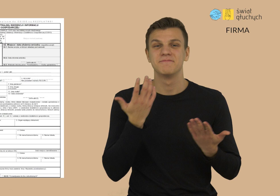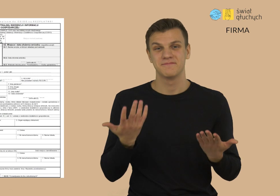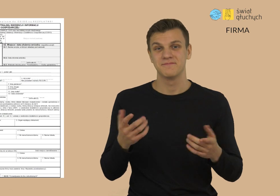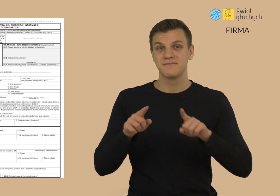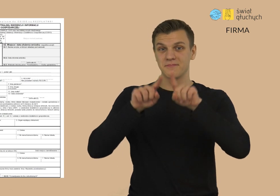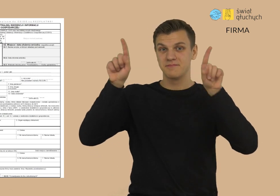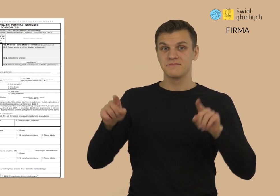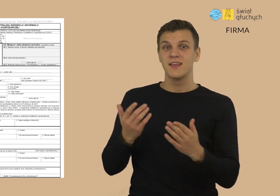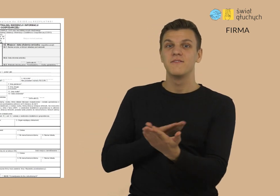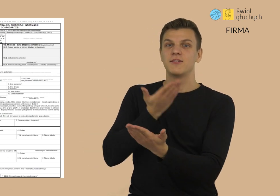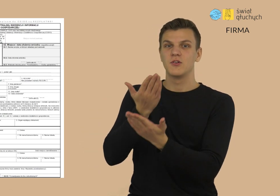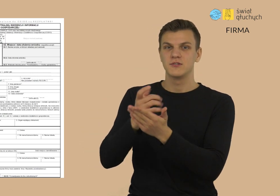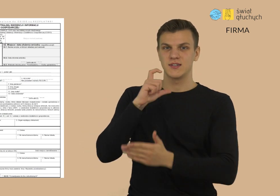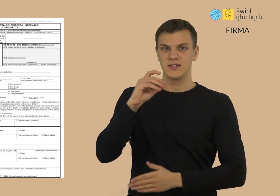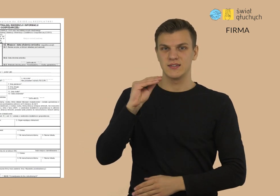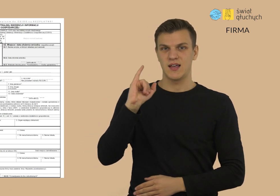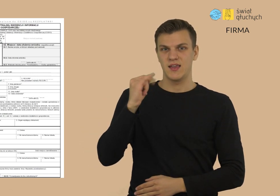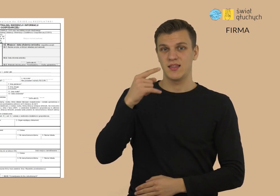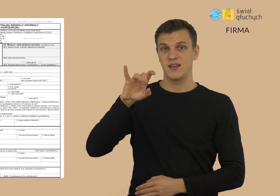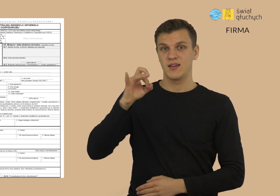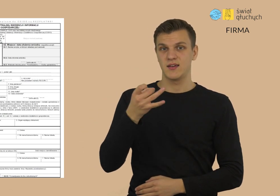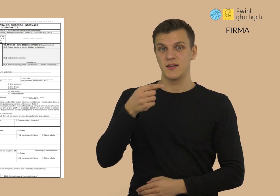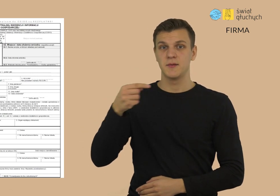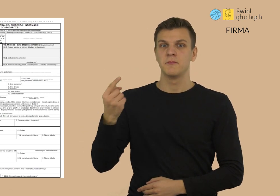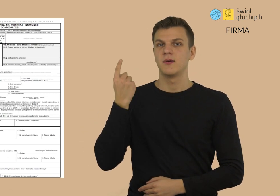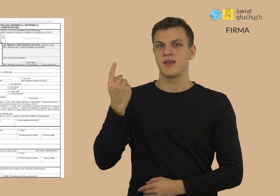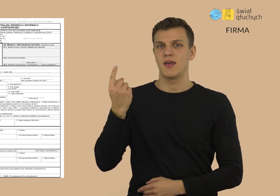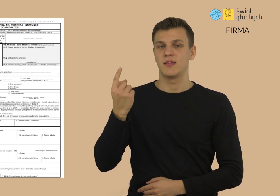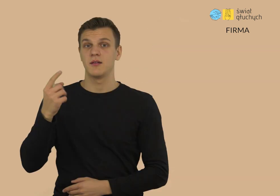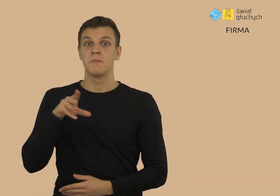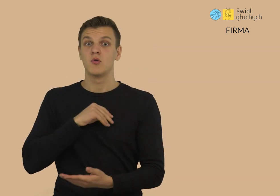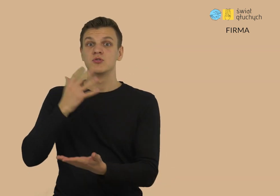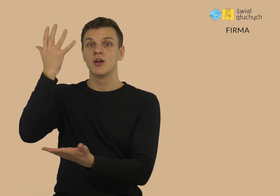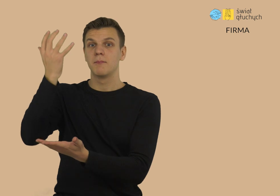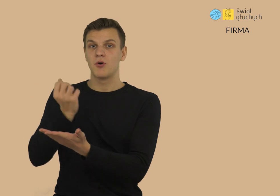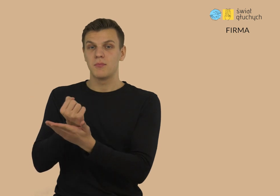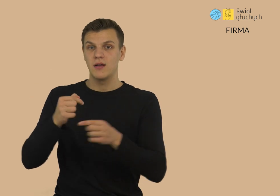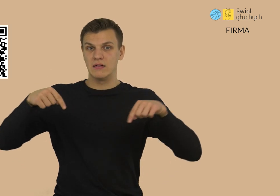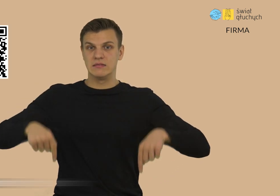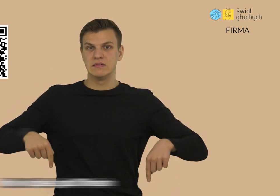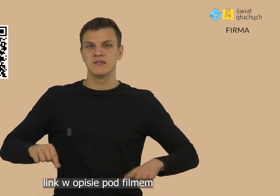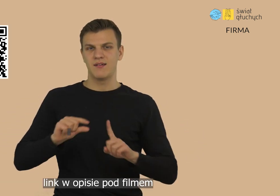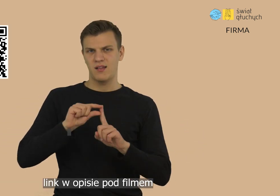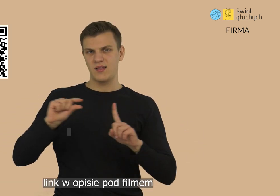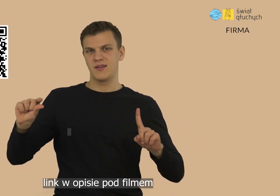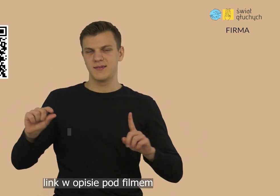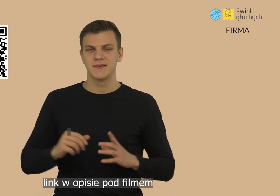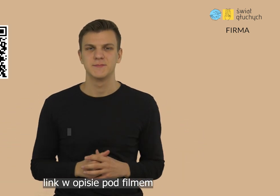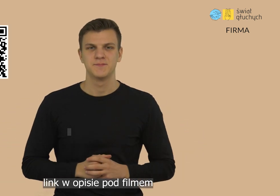To wniosek CEIDG-1, możesz go pobrać z tego linku.